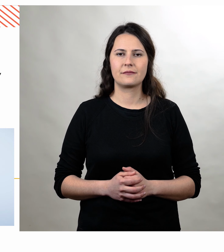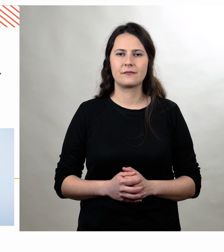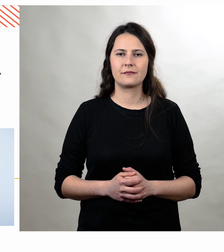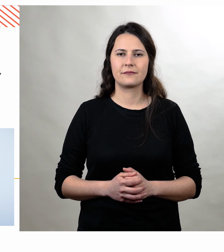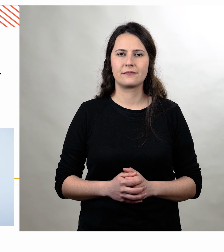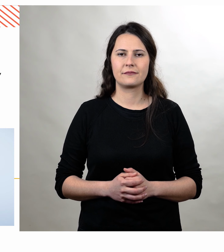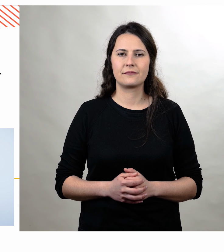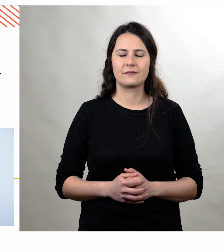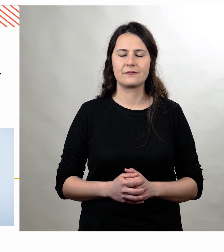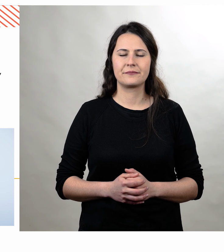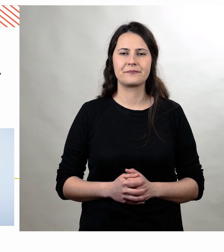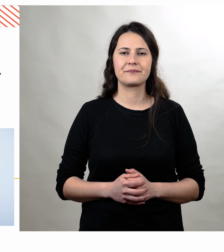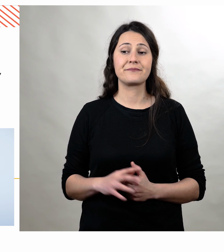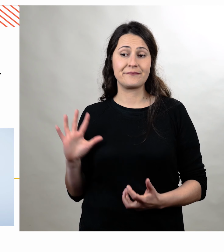Περίληψη